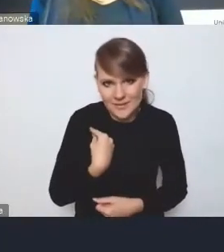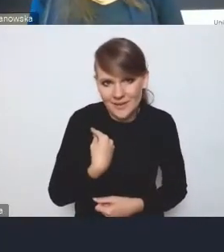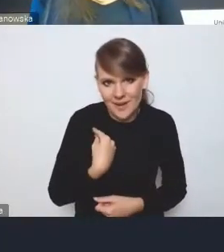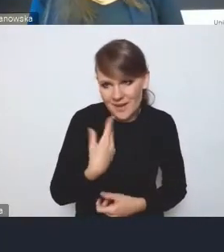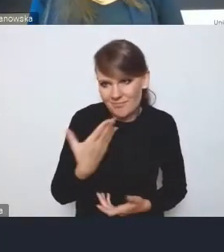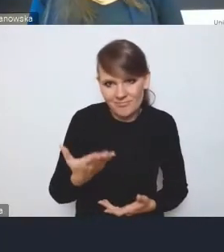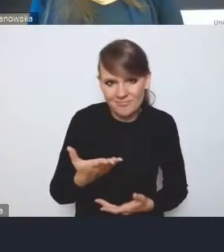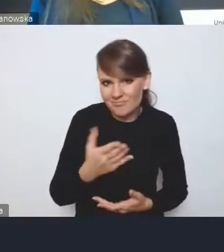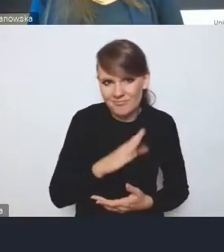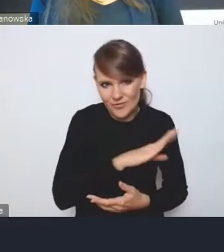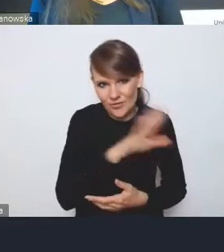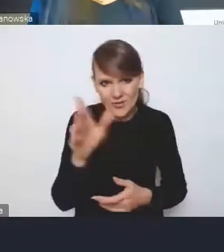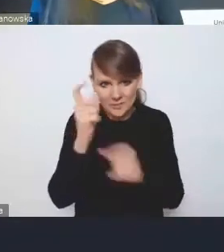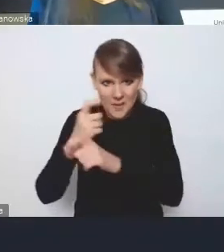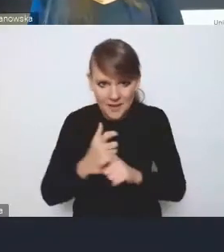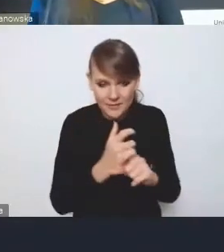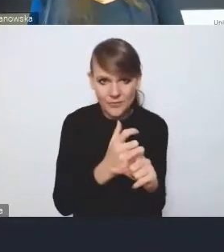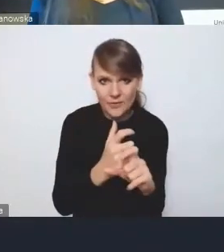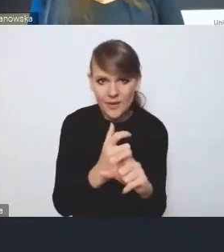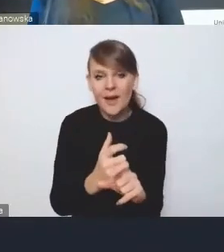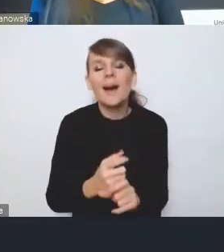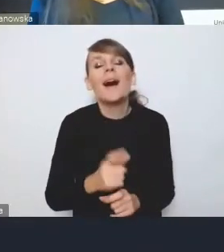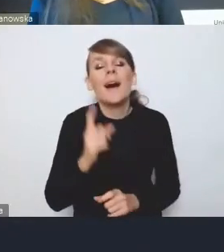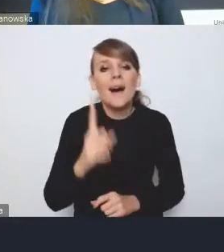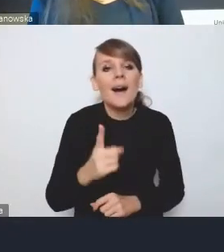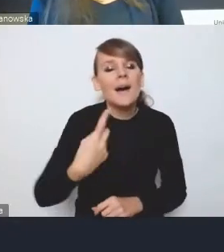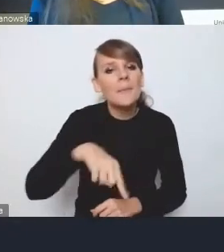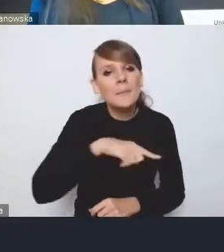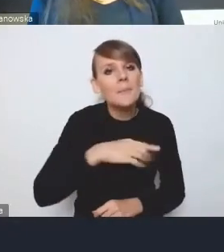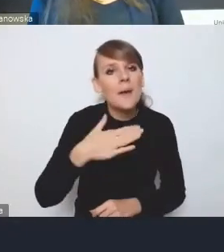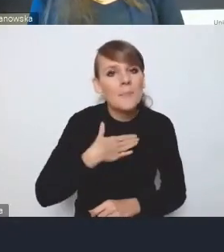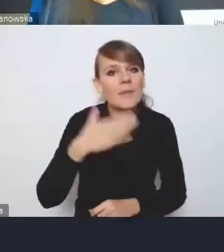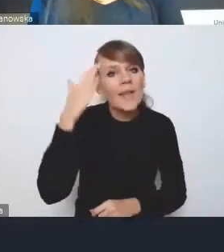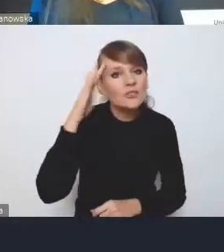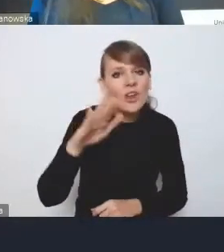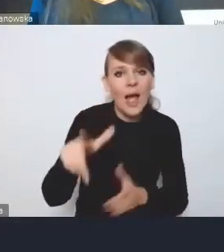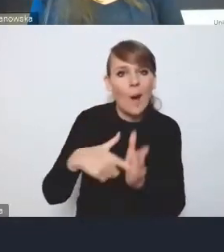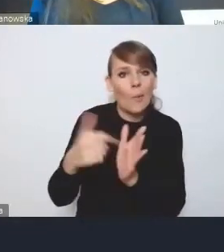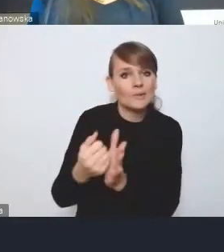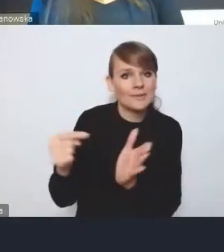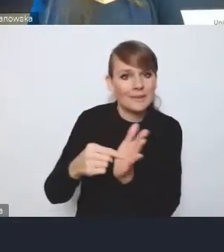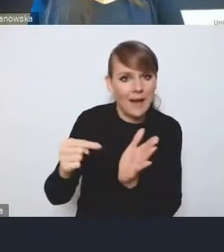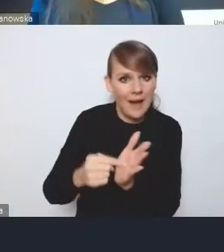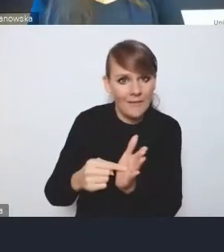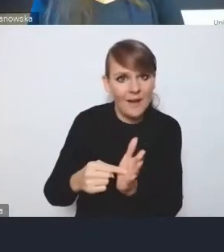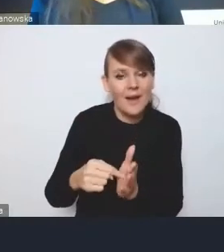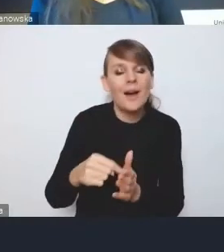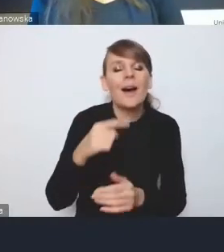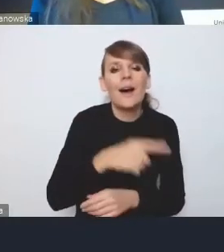Natomiast my pewne nadzieje pokładamy w ustawie, w zapowiedzianej w Krajowej Polityce Miejskiej